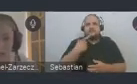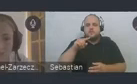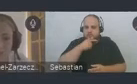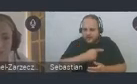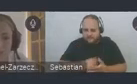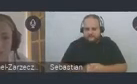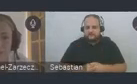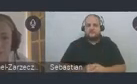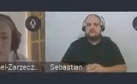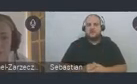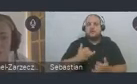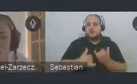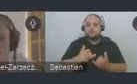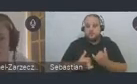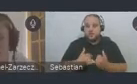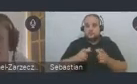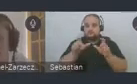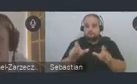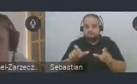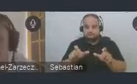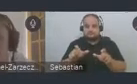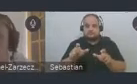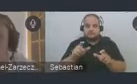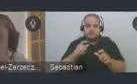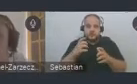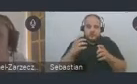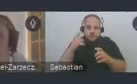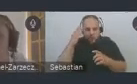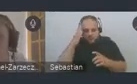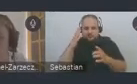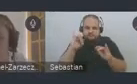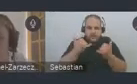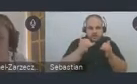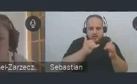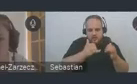Ale jeżeli zadbamy o dobrą atmosferę i integrację, to też to możemy przewalczyć.